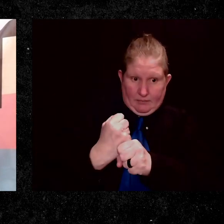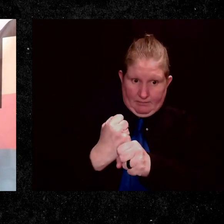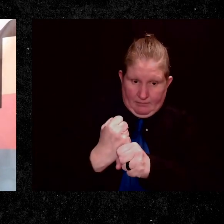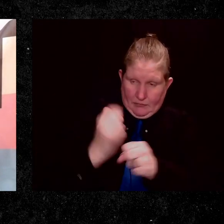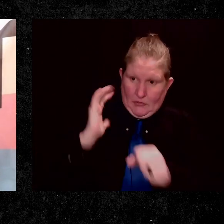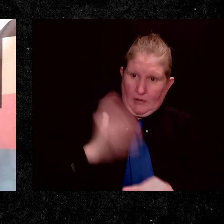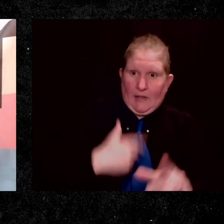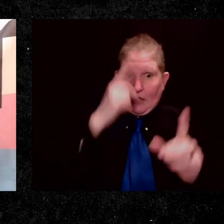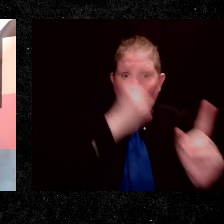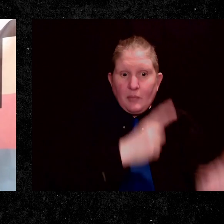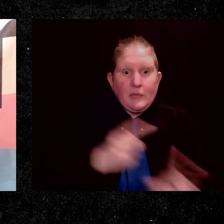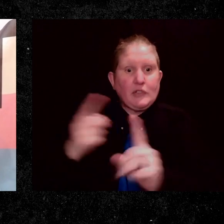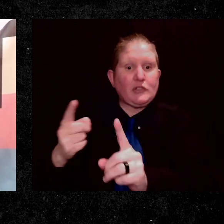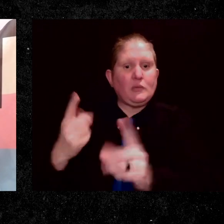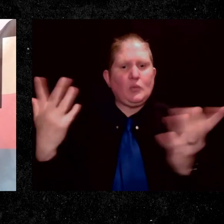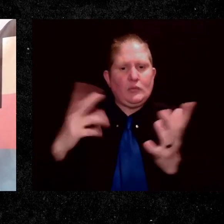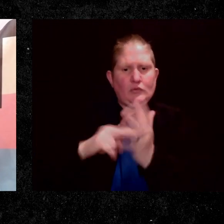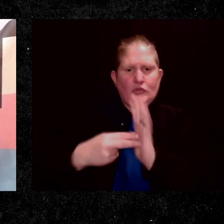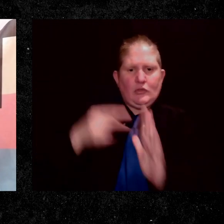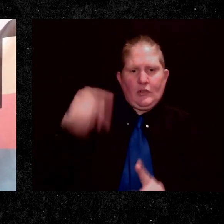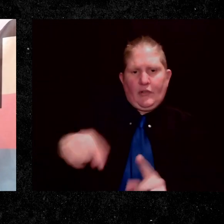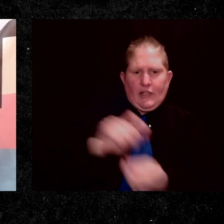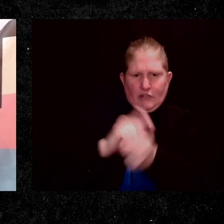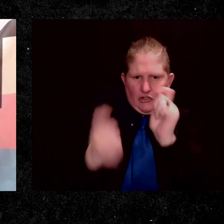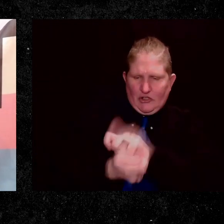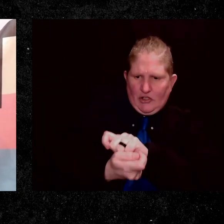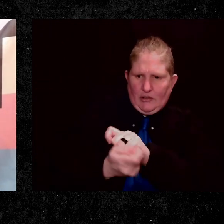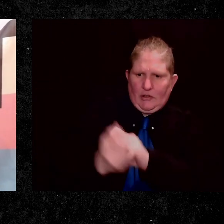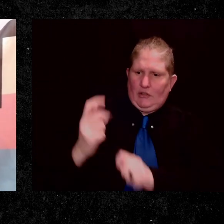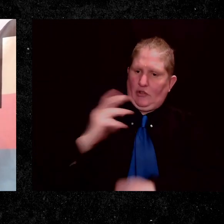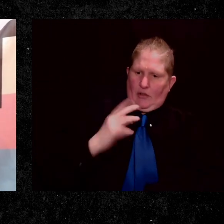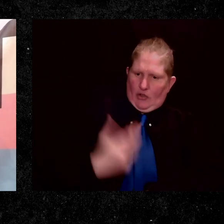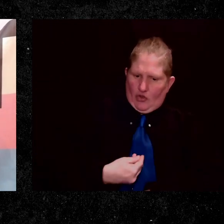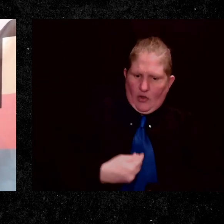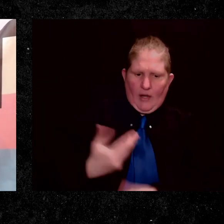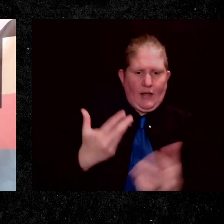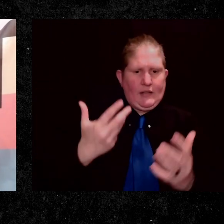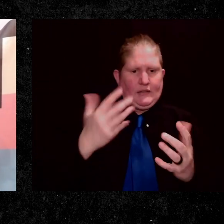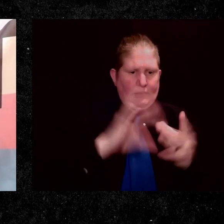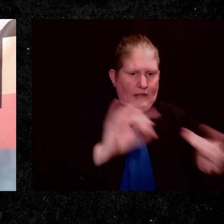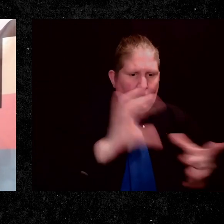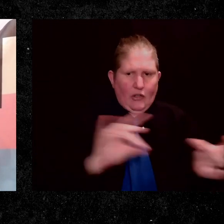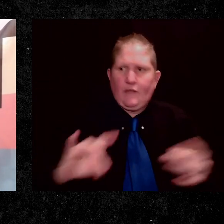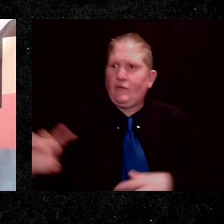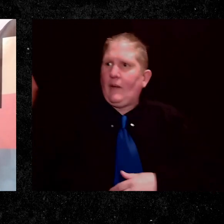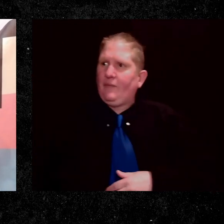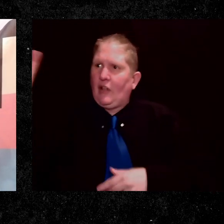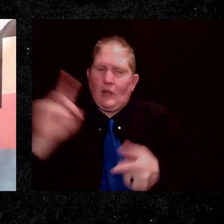En cinco años, hemos podido llevar a cabo nuestra misión, que está cambiando la narrativa trans de víctima